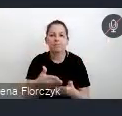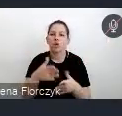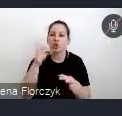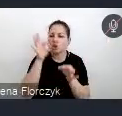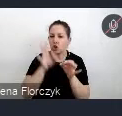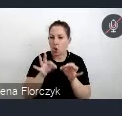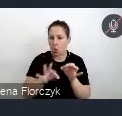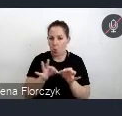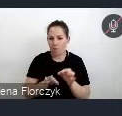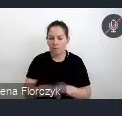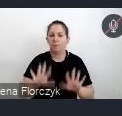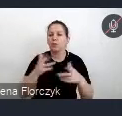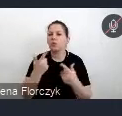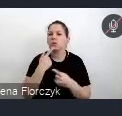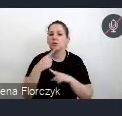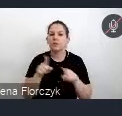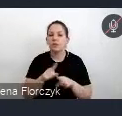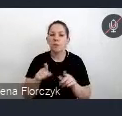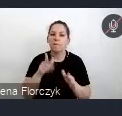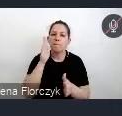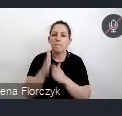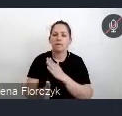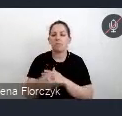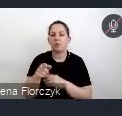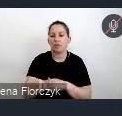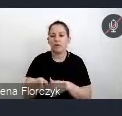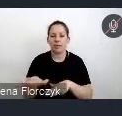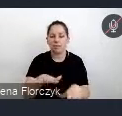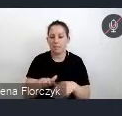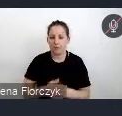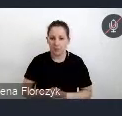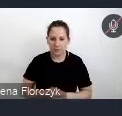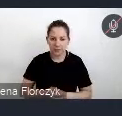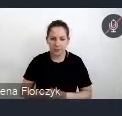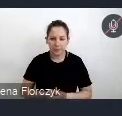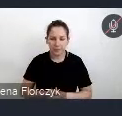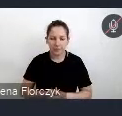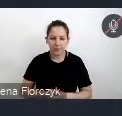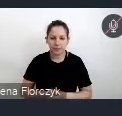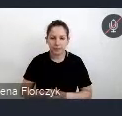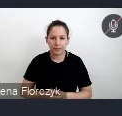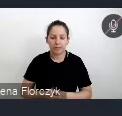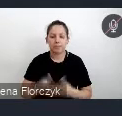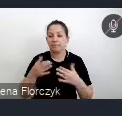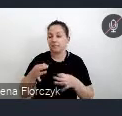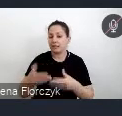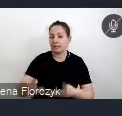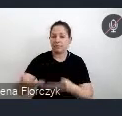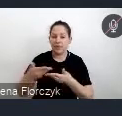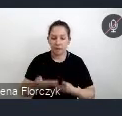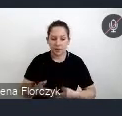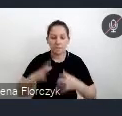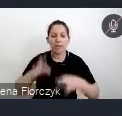To znaczy, co one oznaczają bezpośrednio na miejscu. I z tego tytułu zapraszam panią Dorotę Pieszczuch,